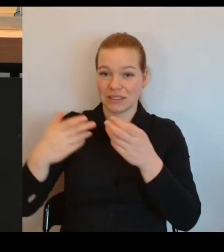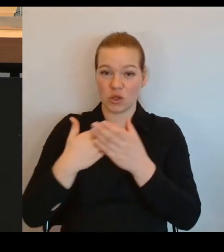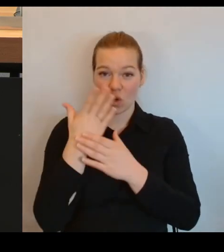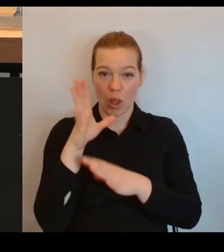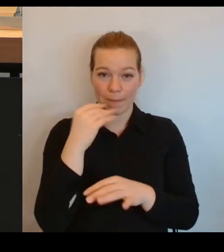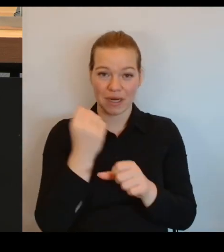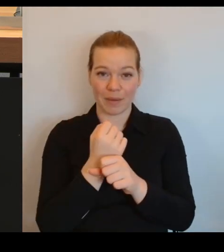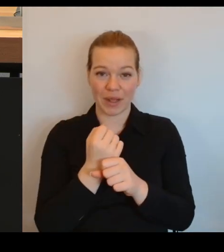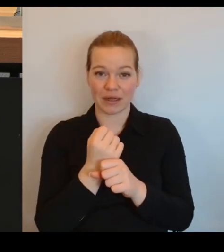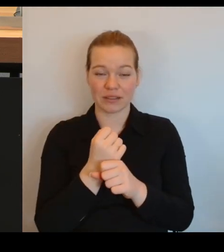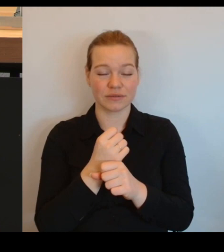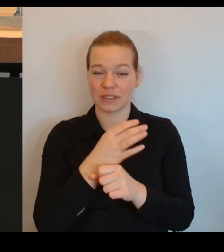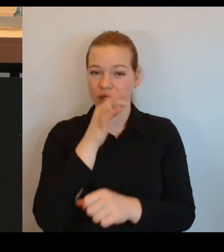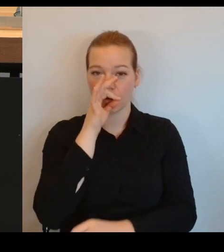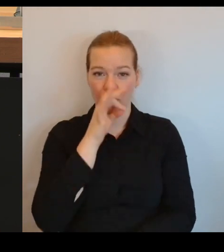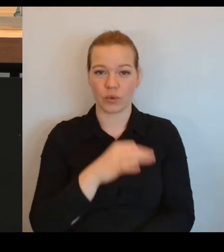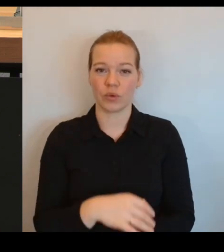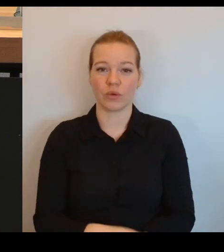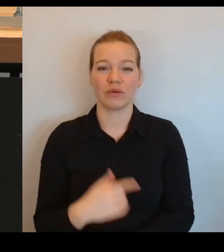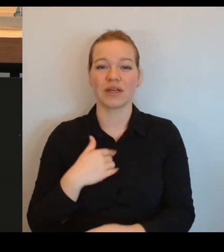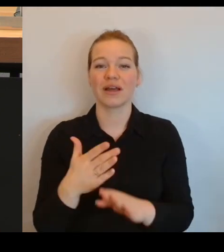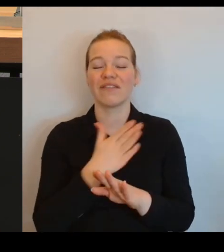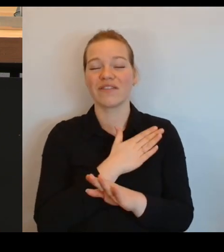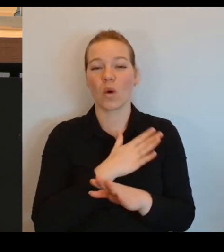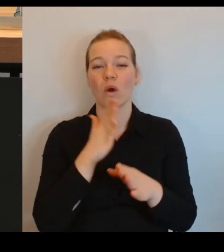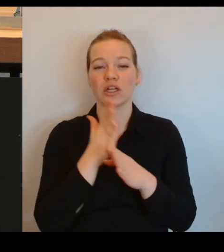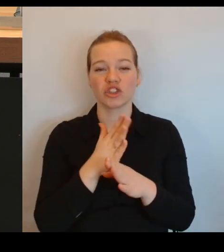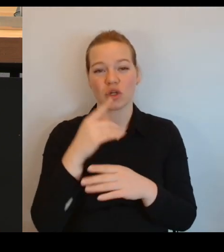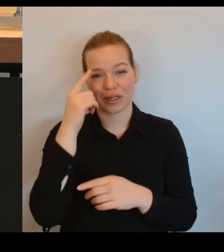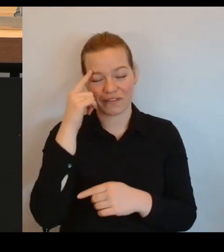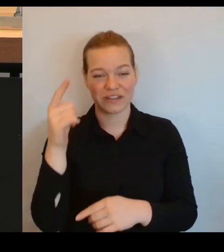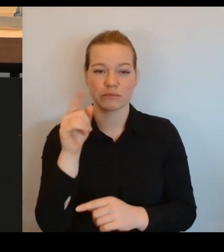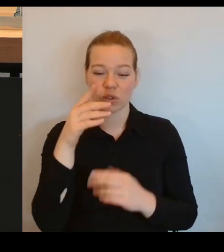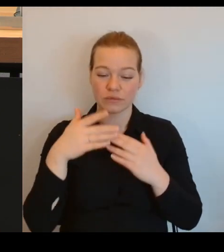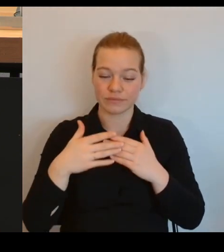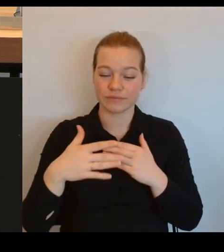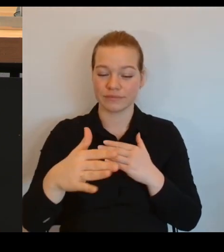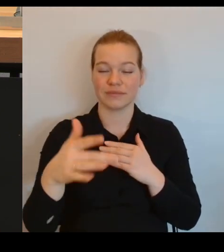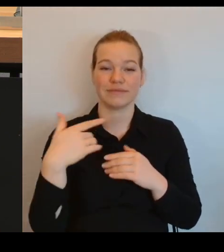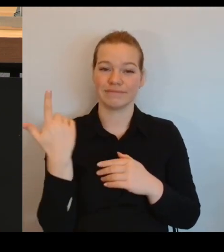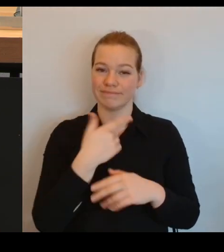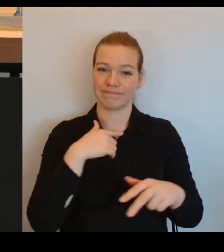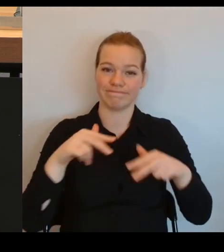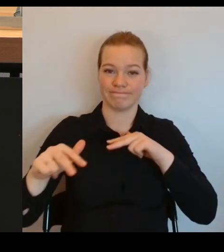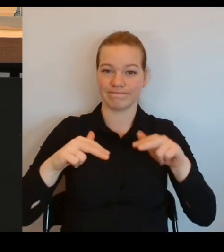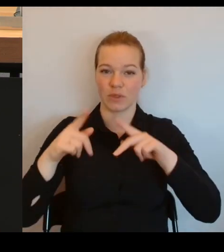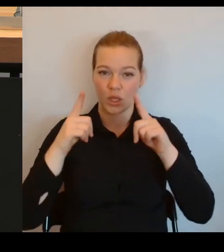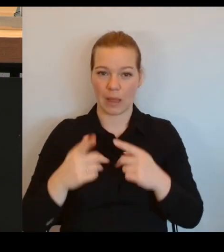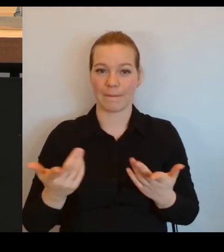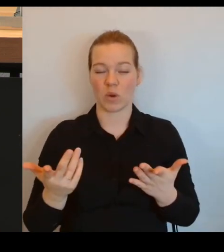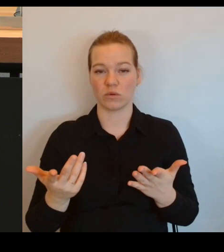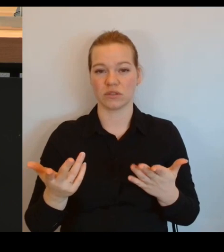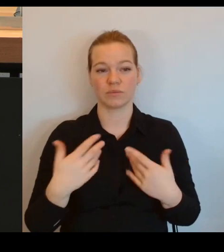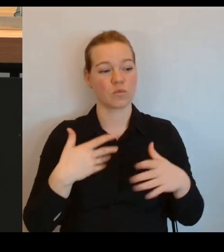Optimierung von internen Prozessen, eine Überprüfung, ob vorhandene Stellen nicht zusammengelegt, Arbeitsprozesse effizienter gestaltet